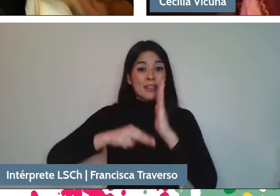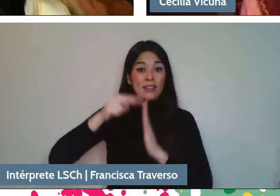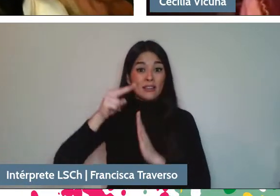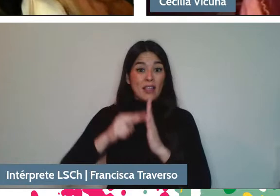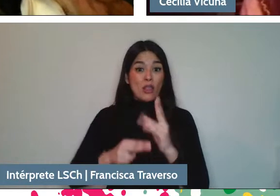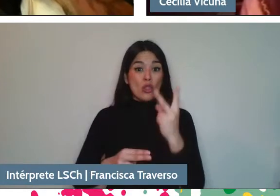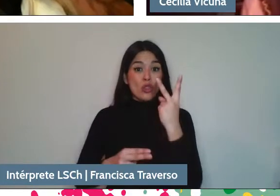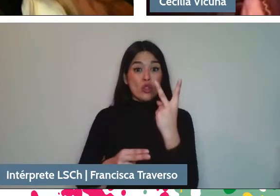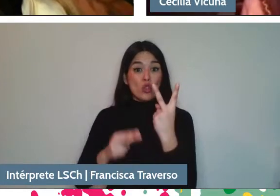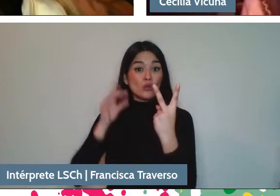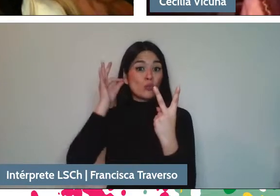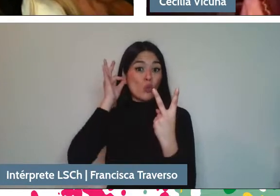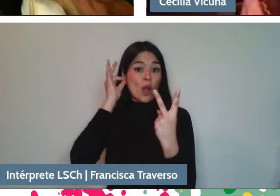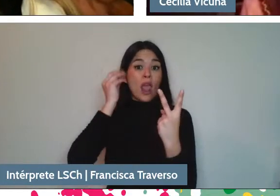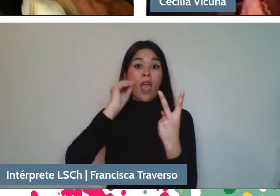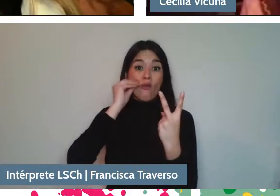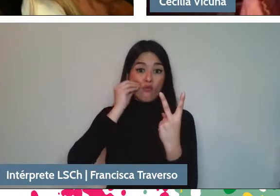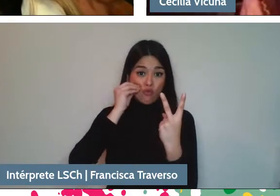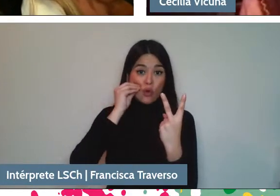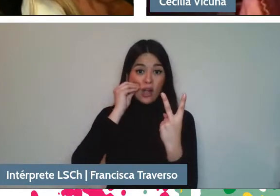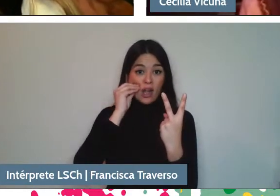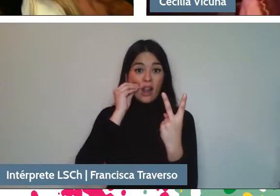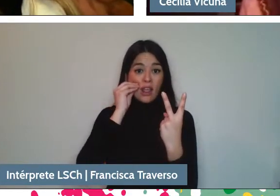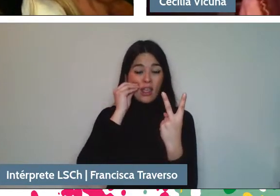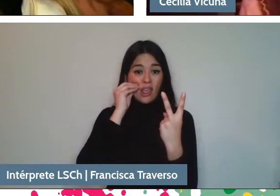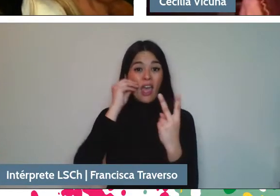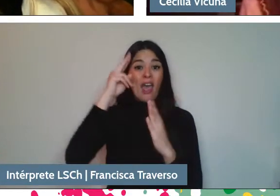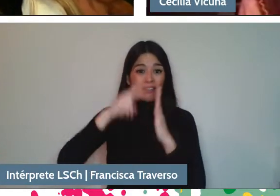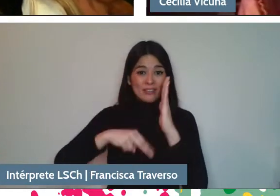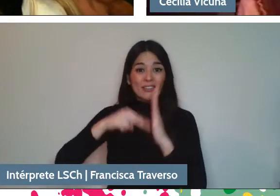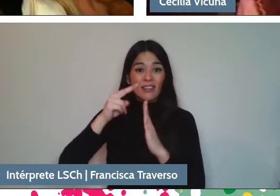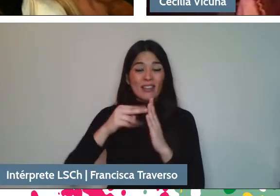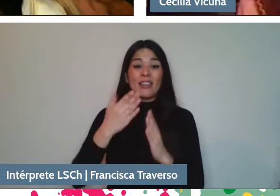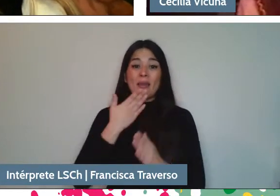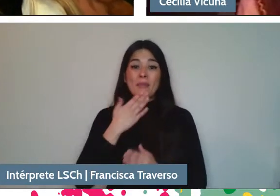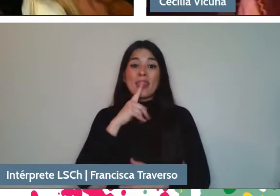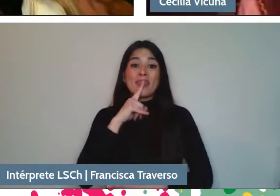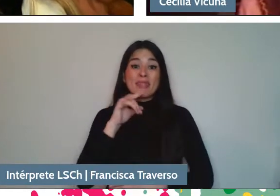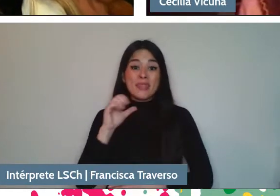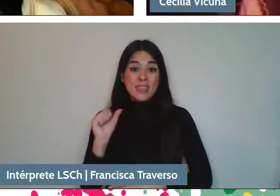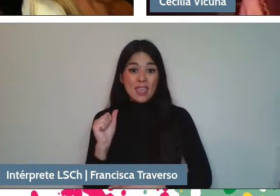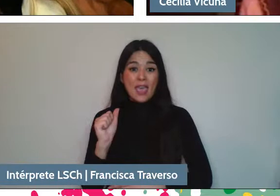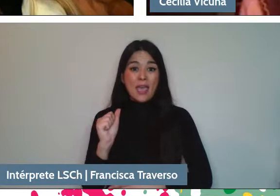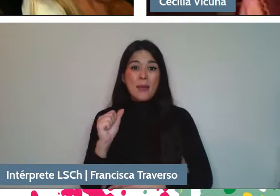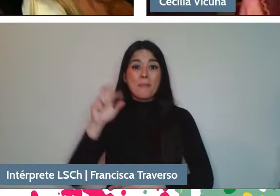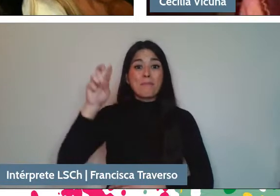y varias de mis tías eran artistas. Y mi mamá y mi papá, a pesar de que no eran artistas, amaban el arte.